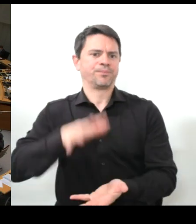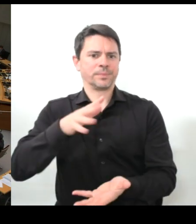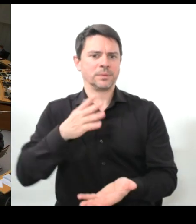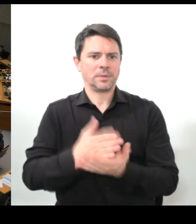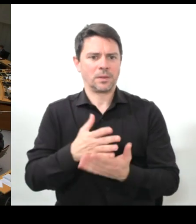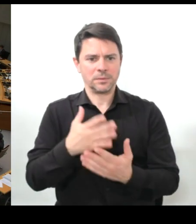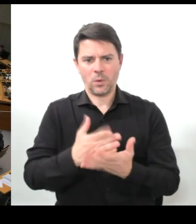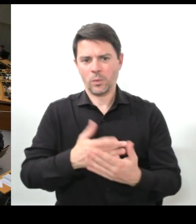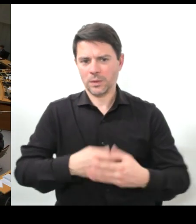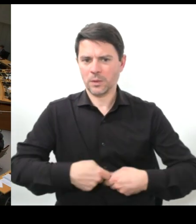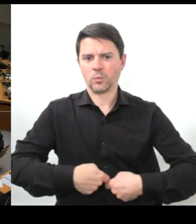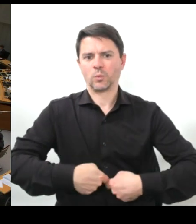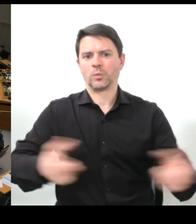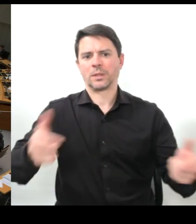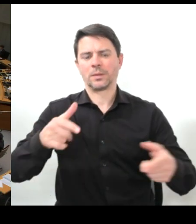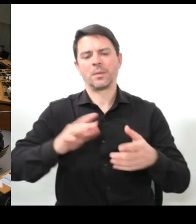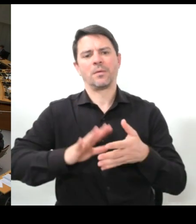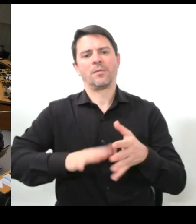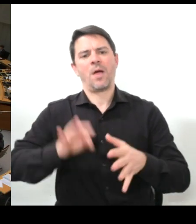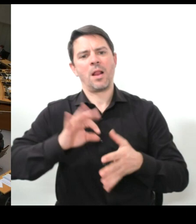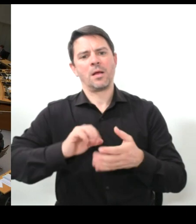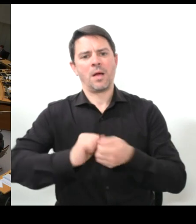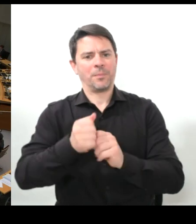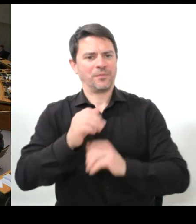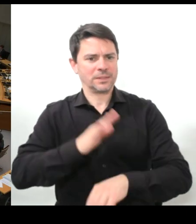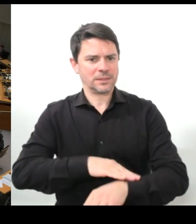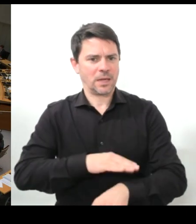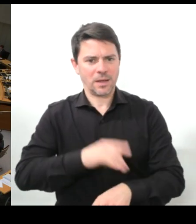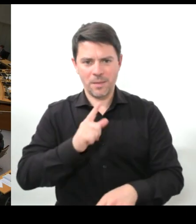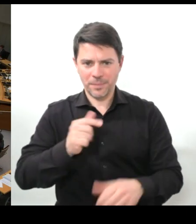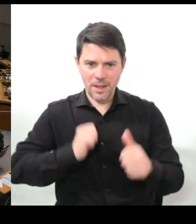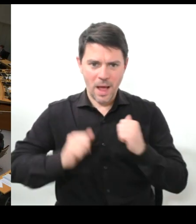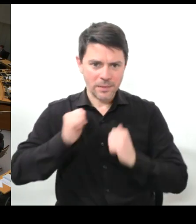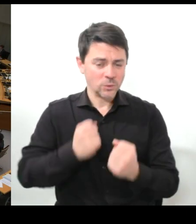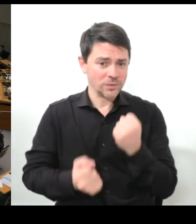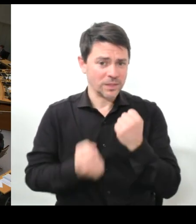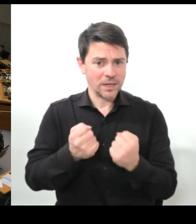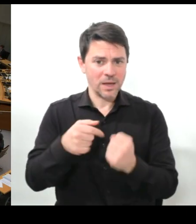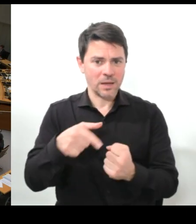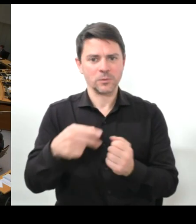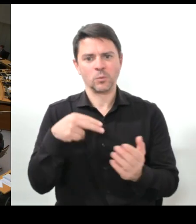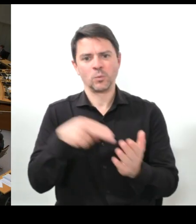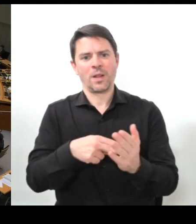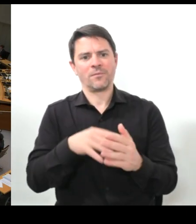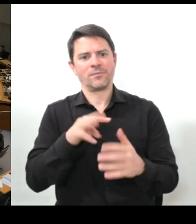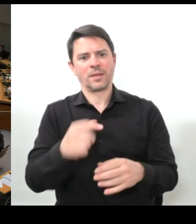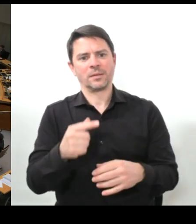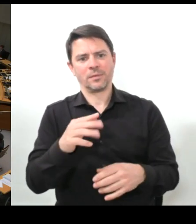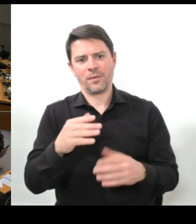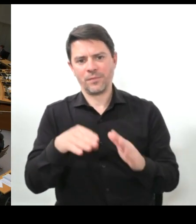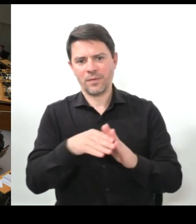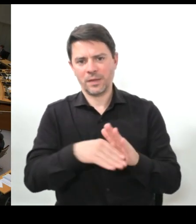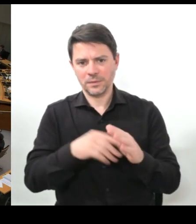Ausschuss für Inneres, Sicherheit und Ordnung sowie an den Hauptausschuss. Widerspruch höre ich nicht, dann verfahren wir so.